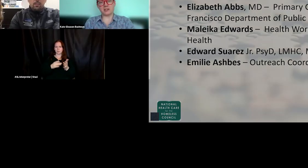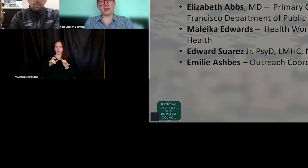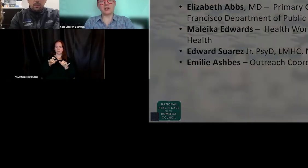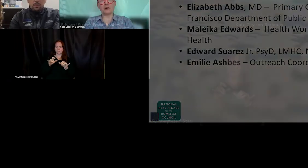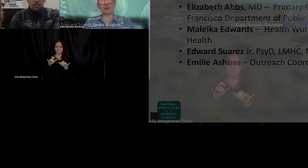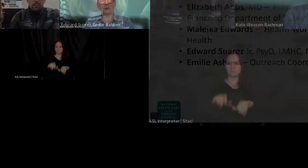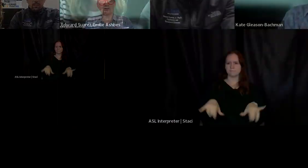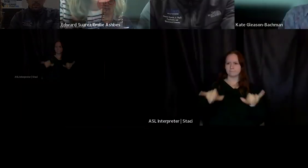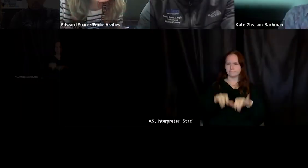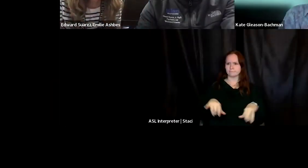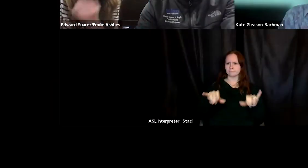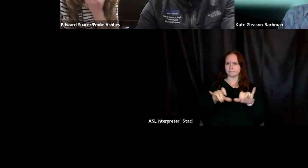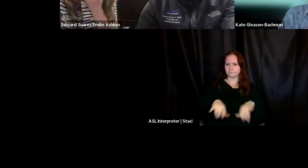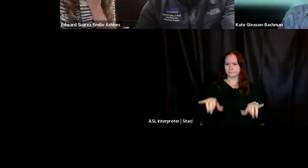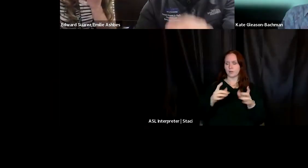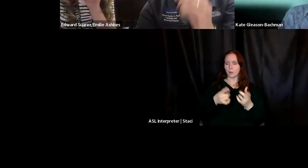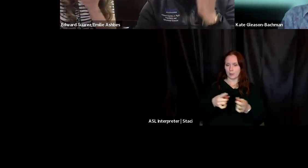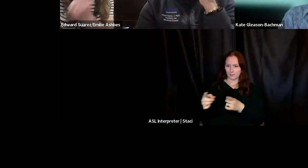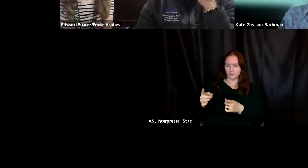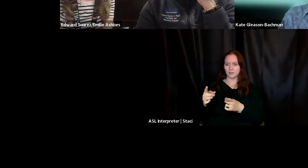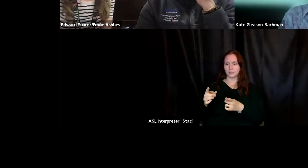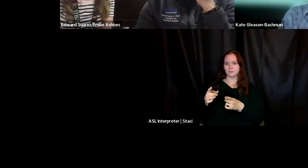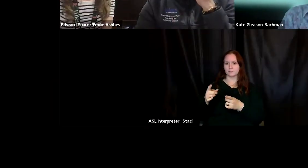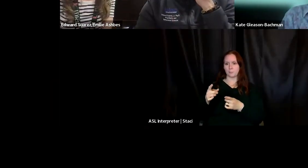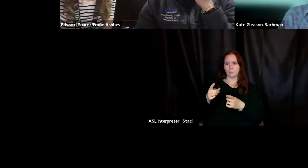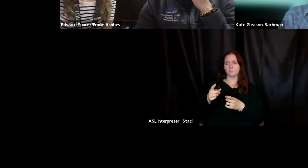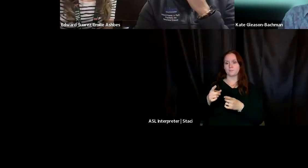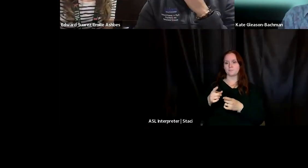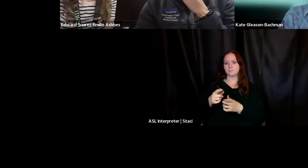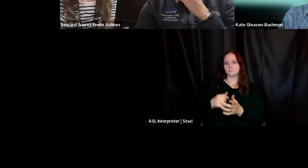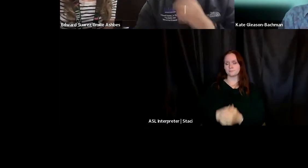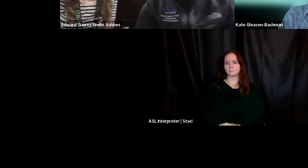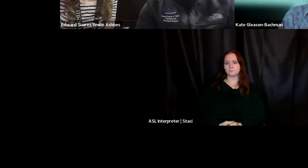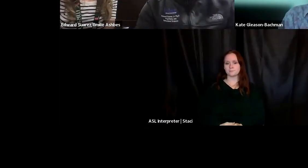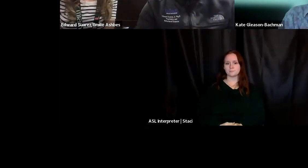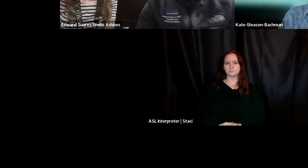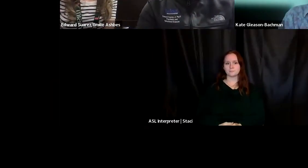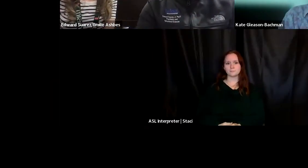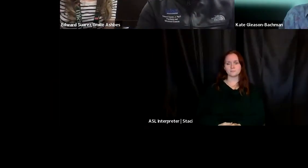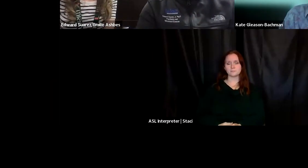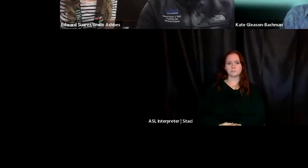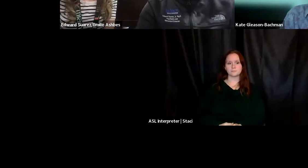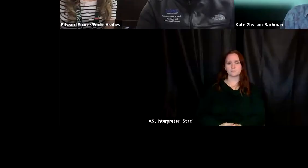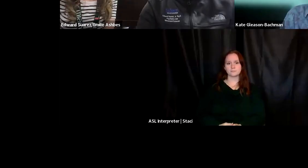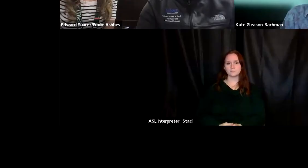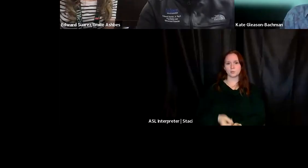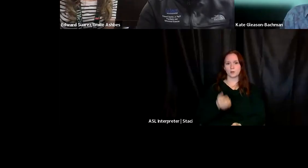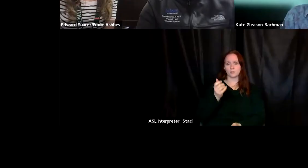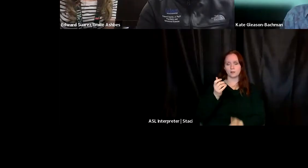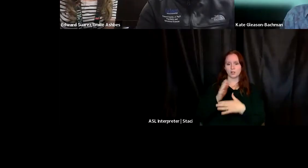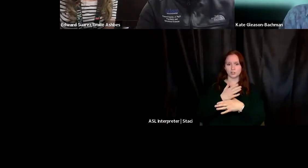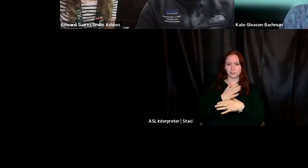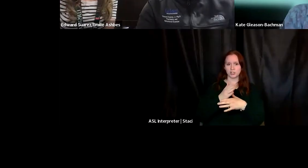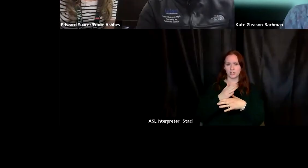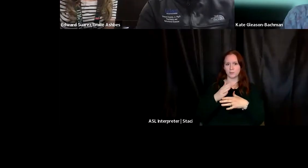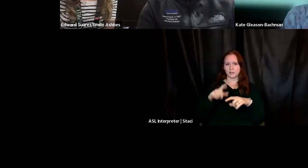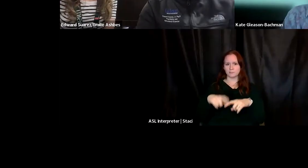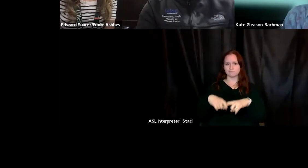que esté experimentando algún tipo de enfermedad mental, las oficinas harán todo lo posible para acomodarlos de la mejor manera posible. Así que no te preocupes por eso.